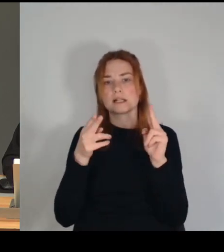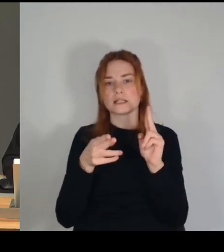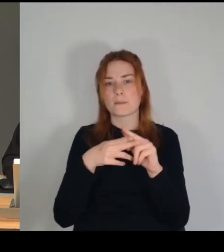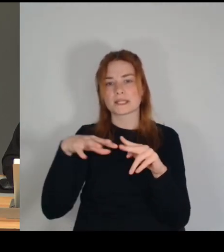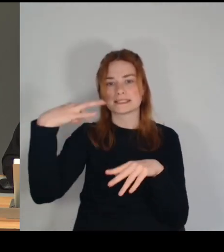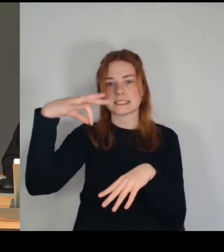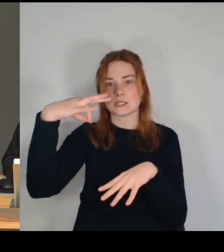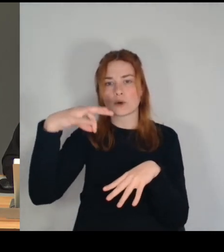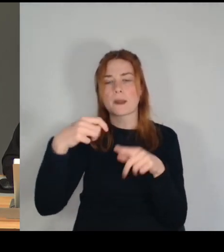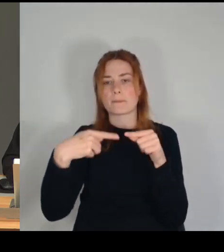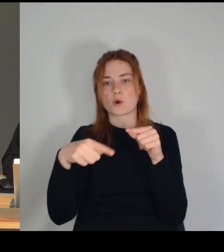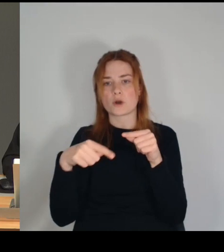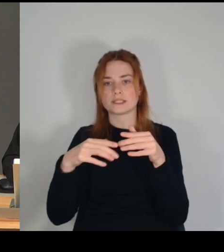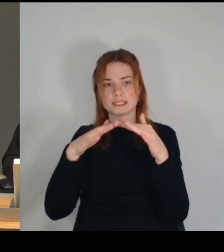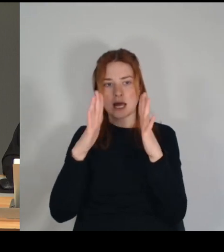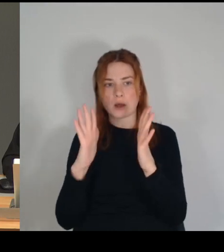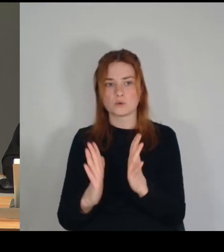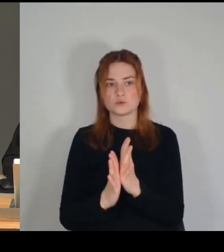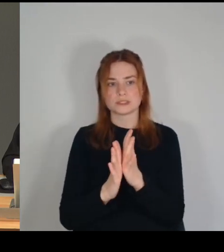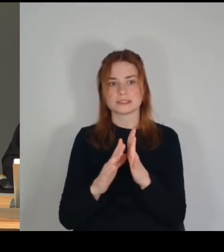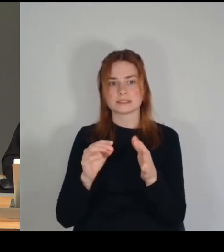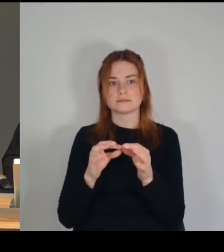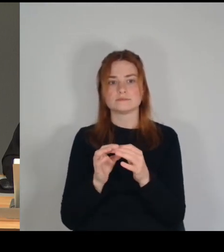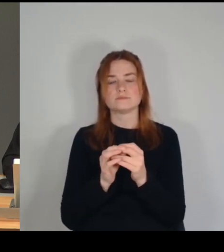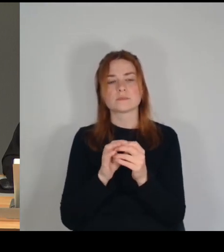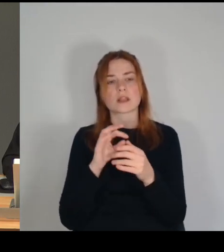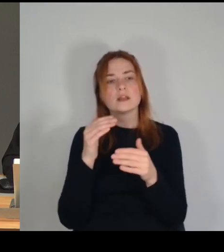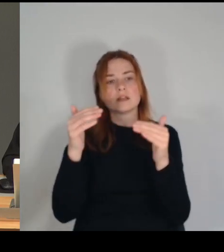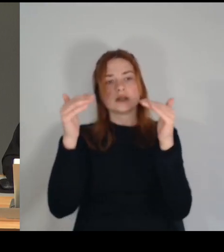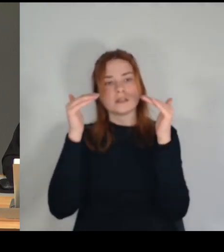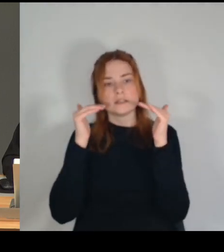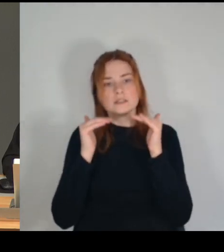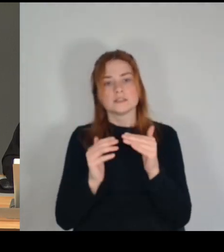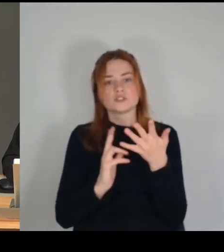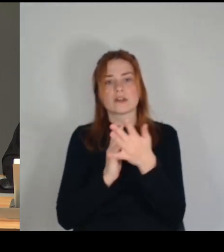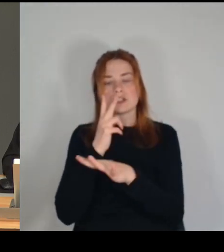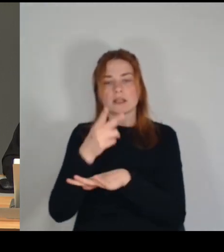des Ausschusses für Verfassungsschutz, den Tagesordnungspunkt neun, die Drucksache 19 1008.